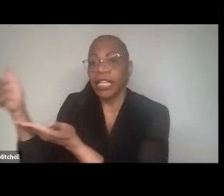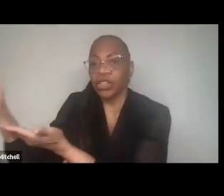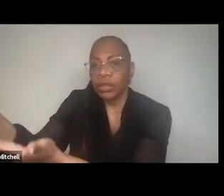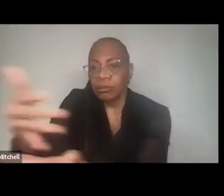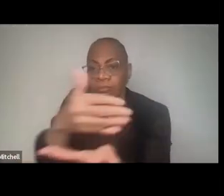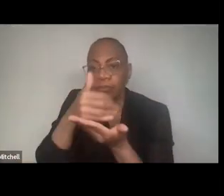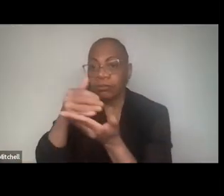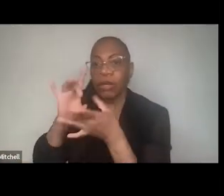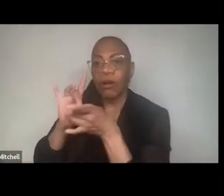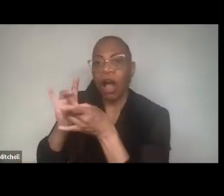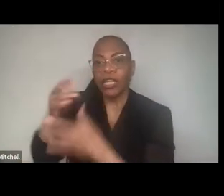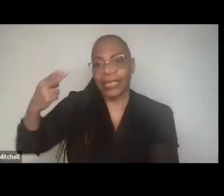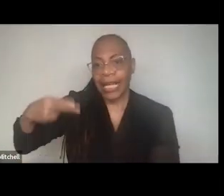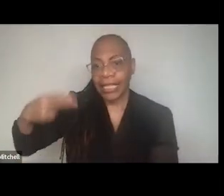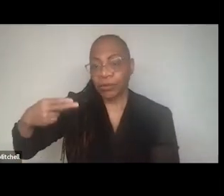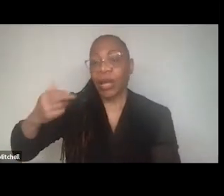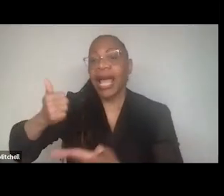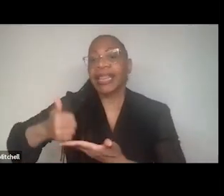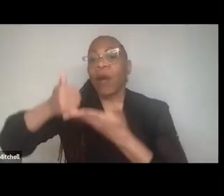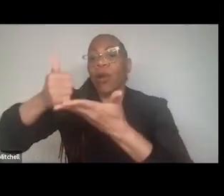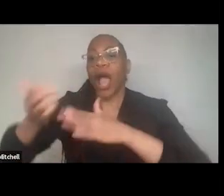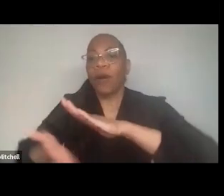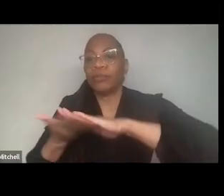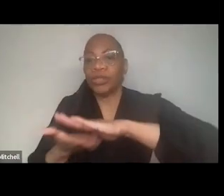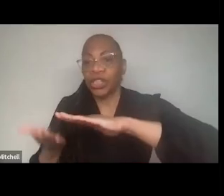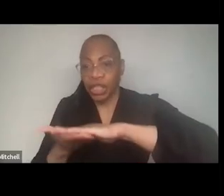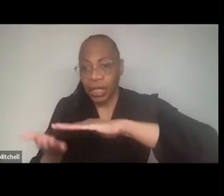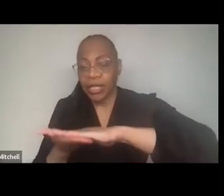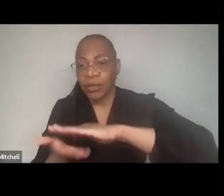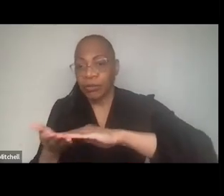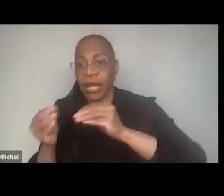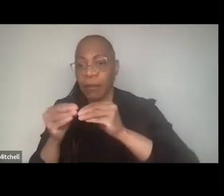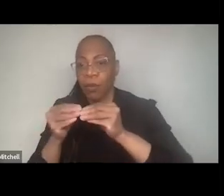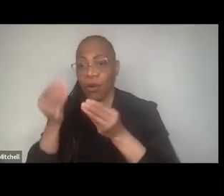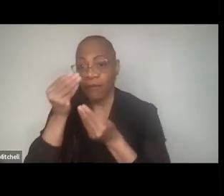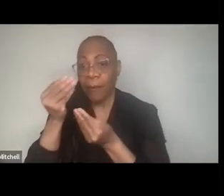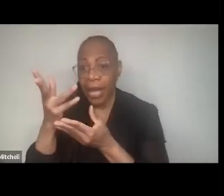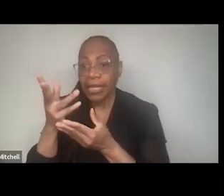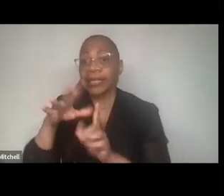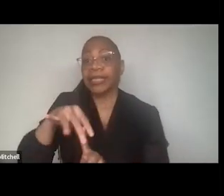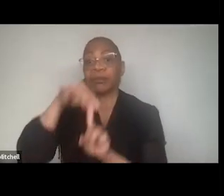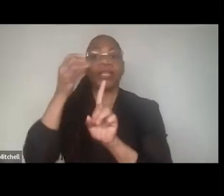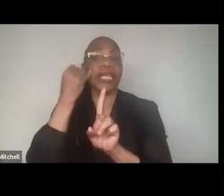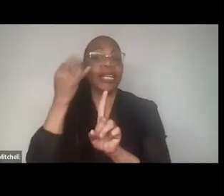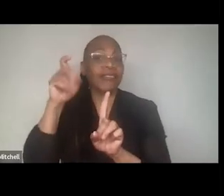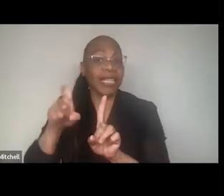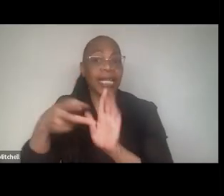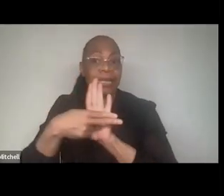que luego puede ayudar a generar las referencias que puedan necesitar, especialmente si necesitan un diagnóstico. Es importante recordar que, a veces,